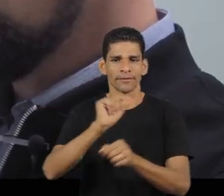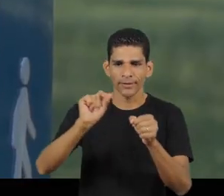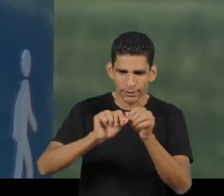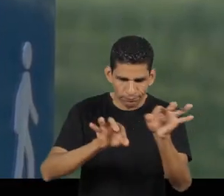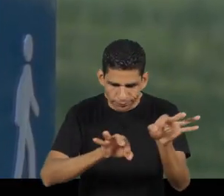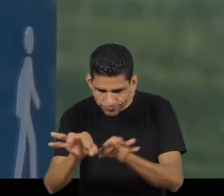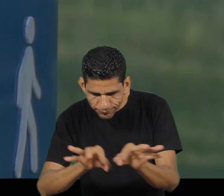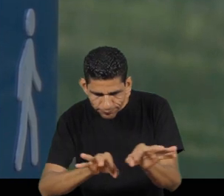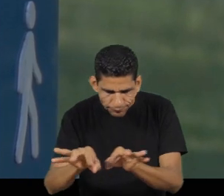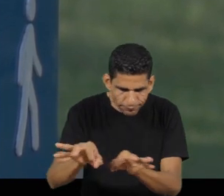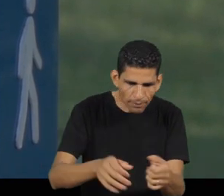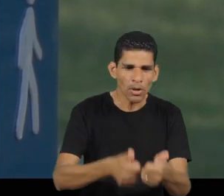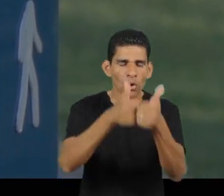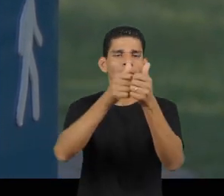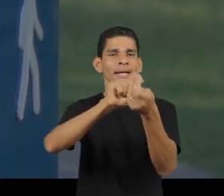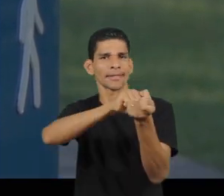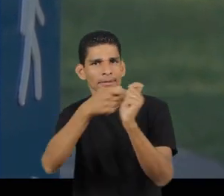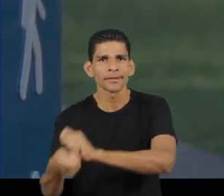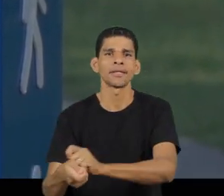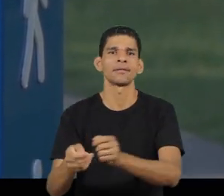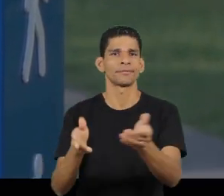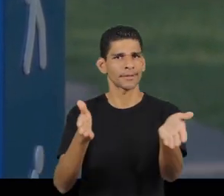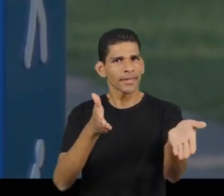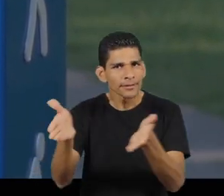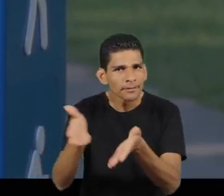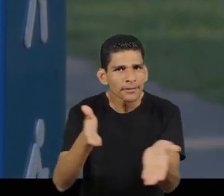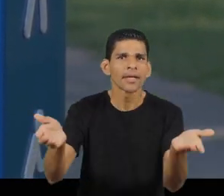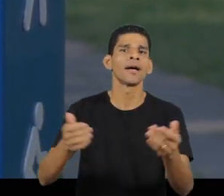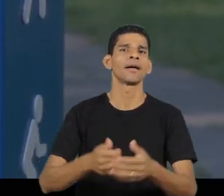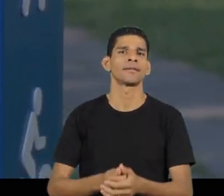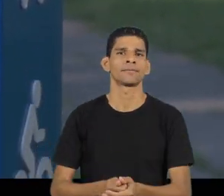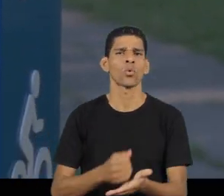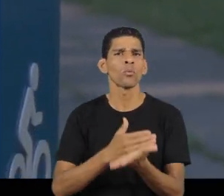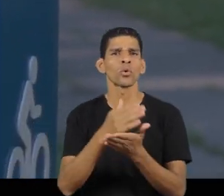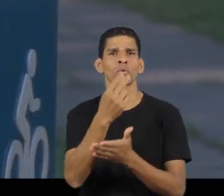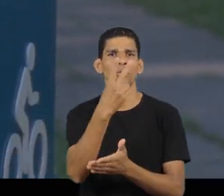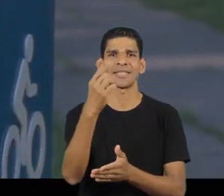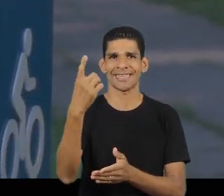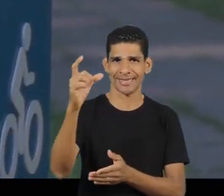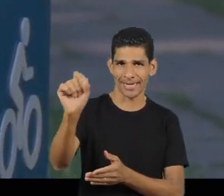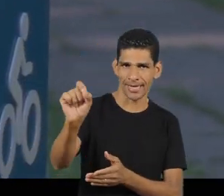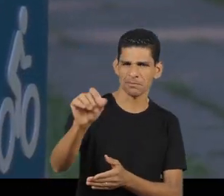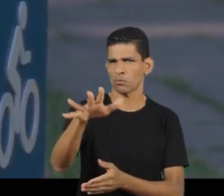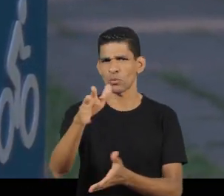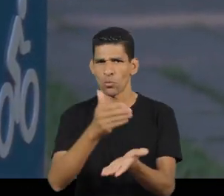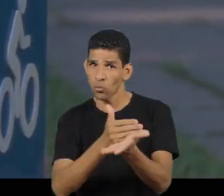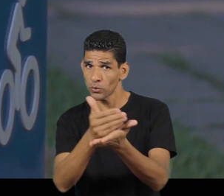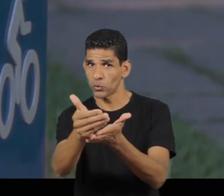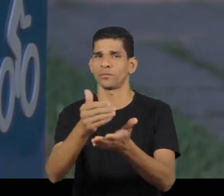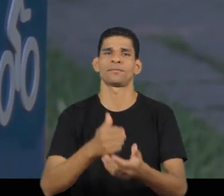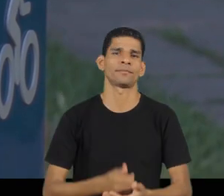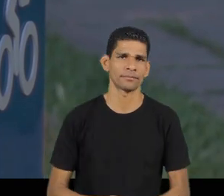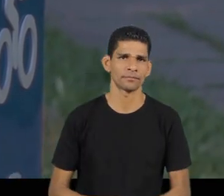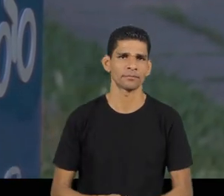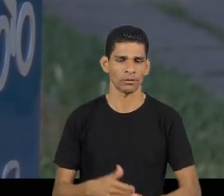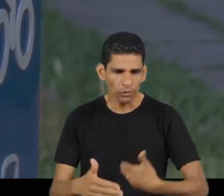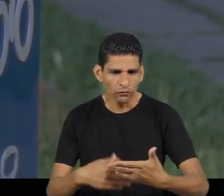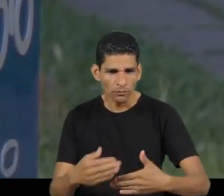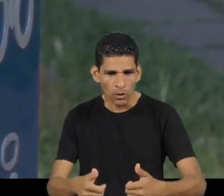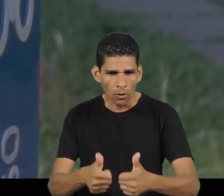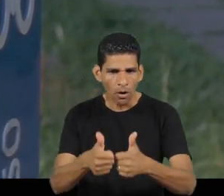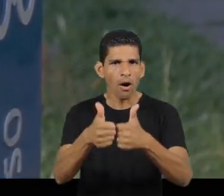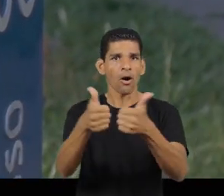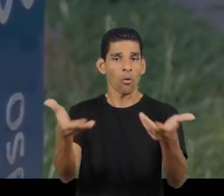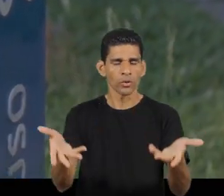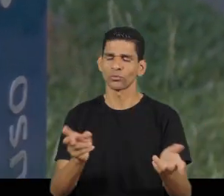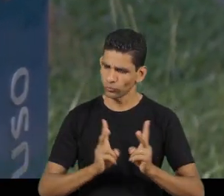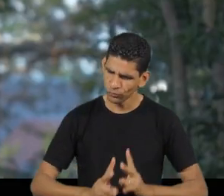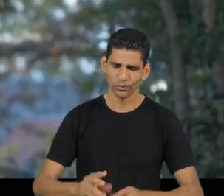uma efetividade maior de adaptações em 2010, e foi evoluindo.